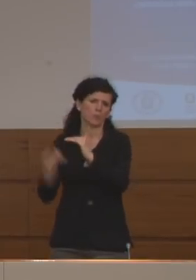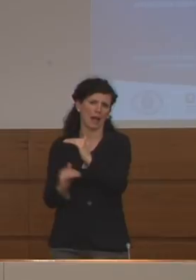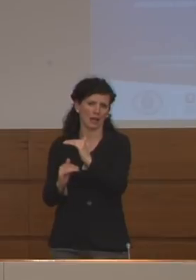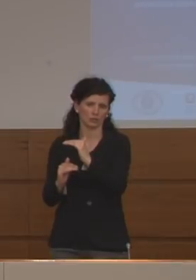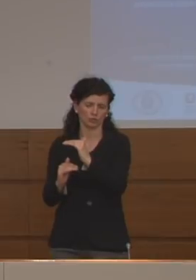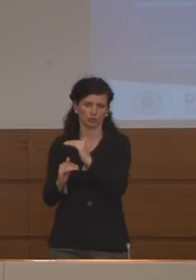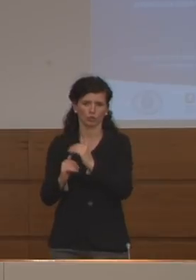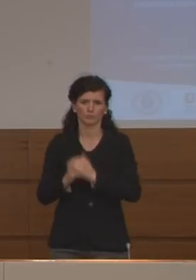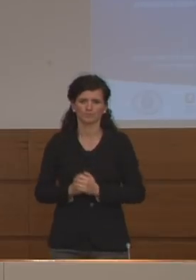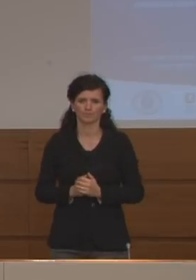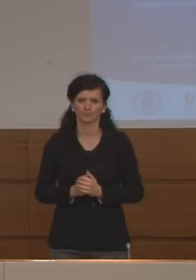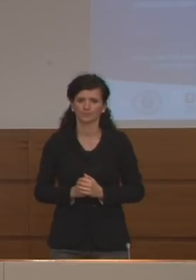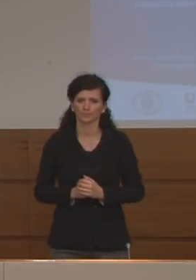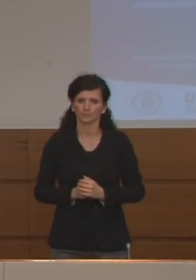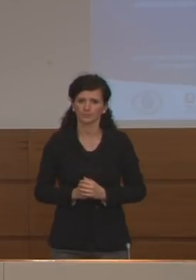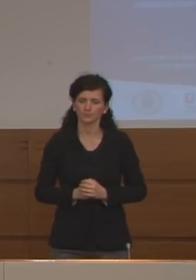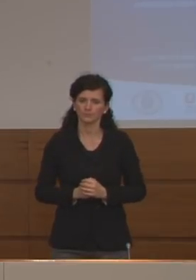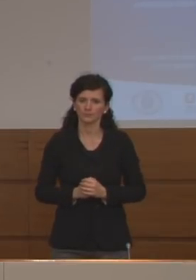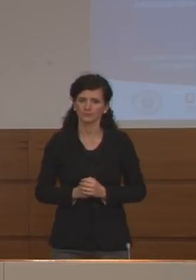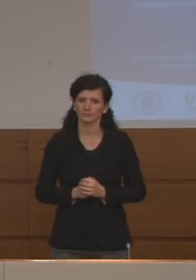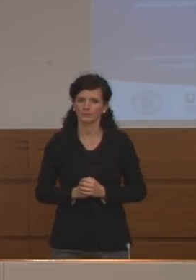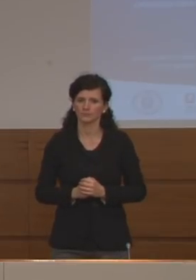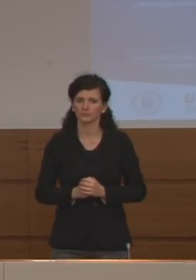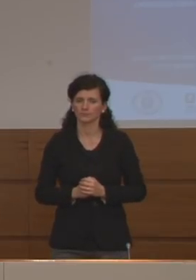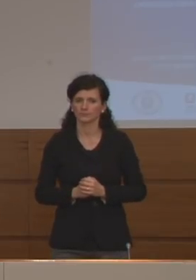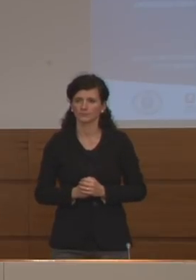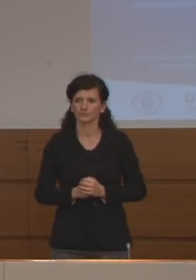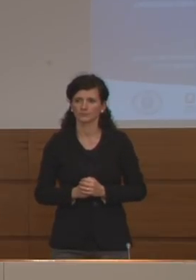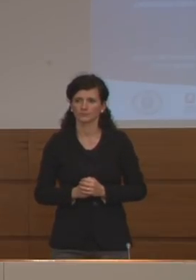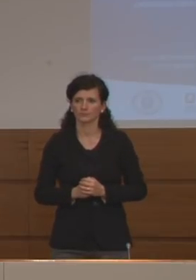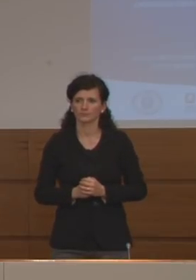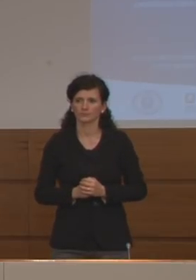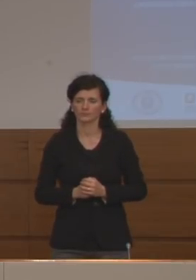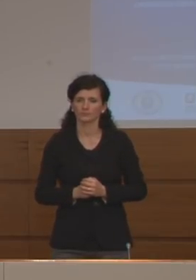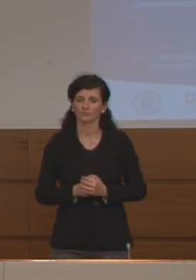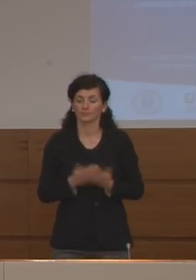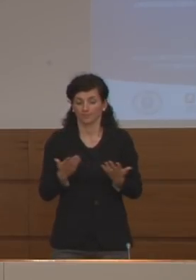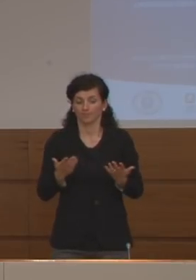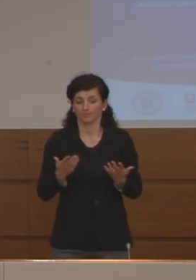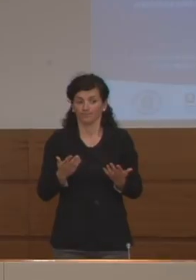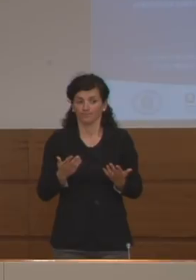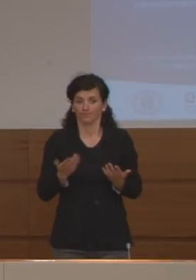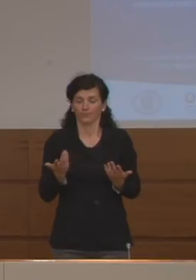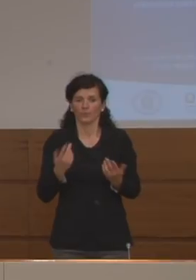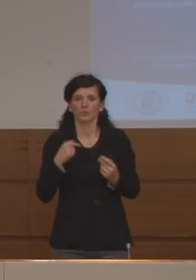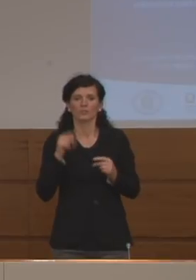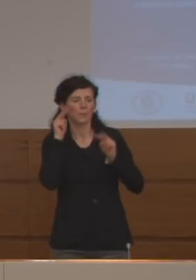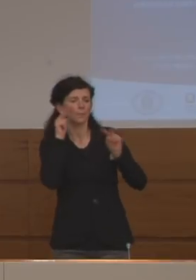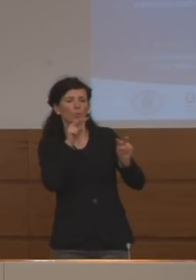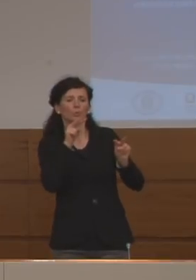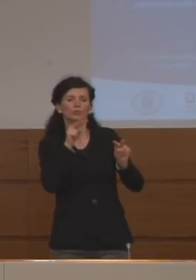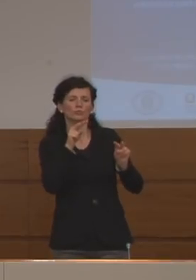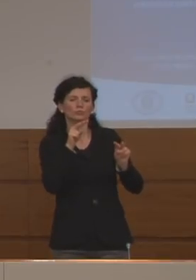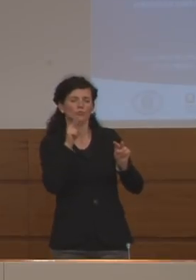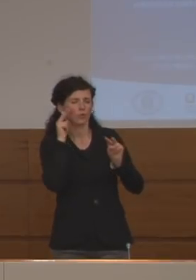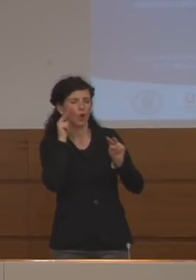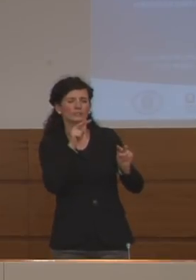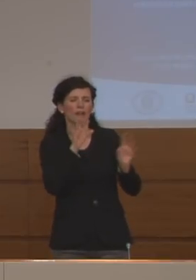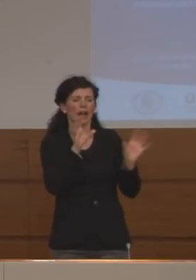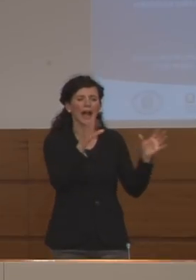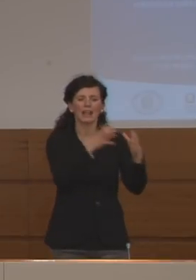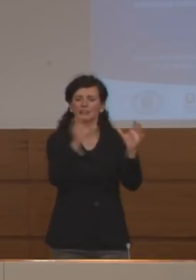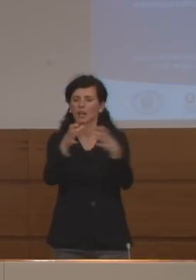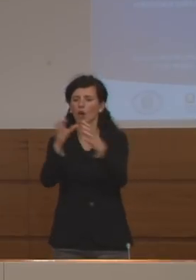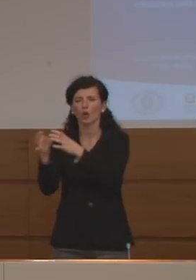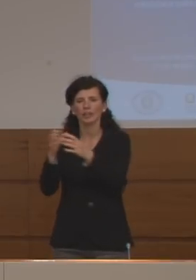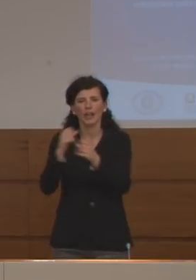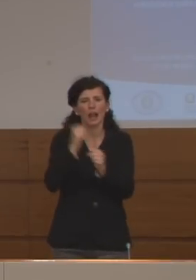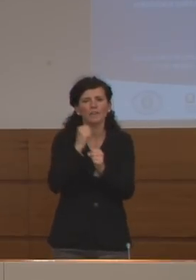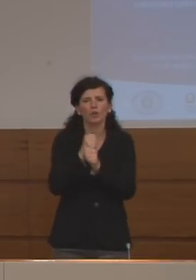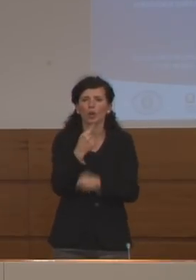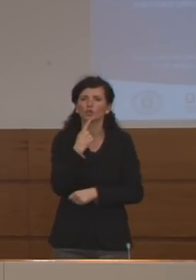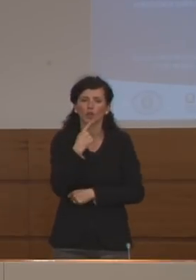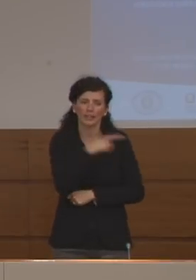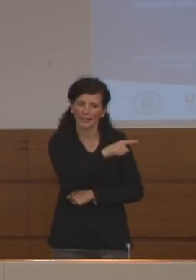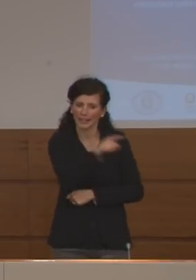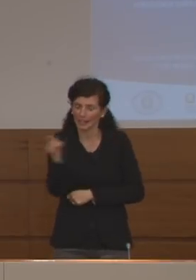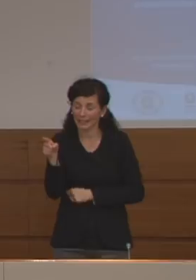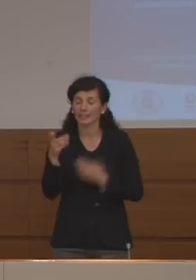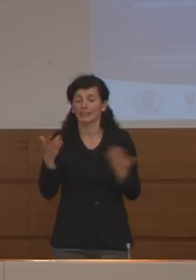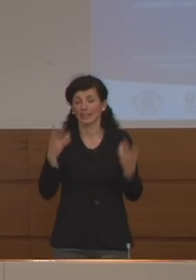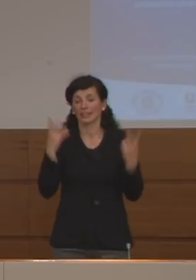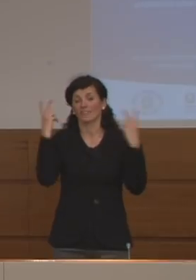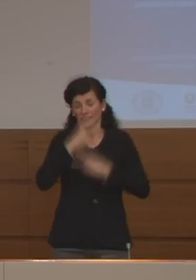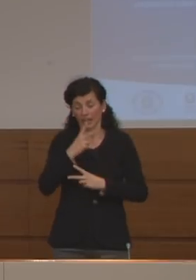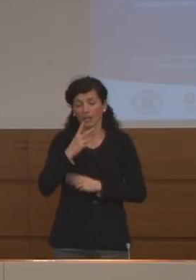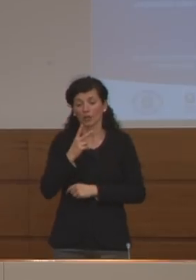E tutte queste riflessioni sono all'ordine del giorno di ogni valutazione da parte del